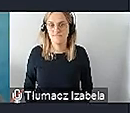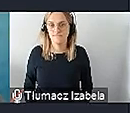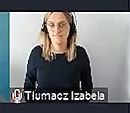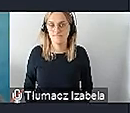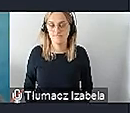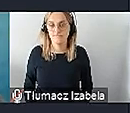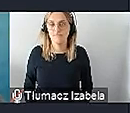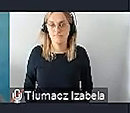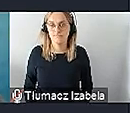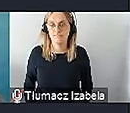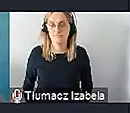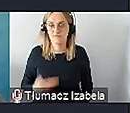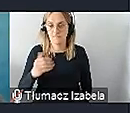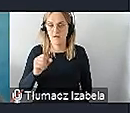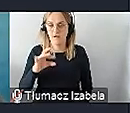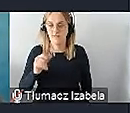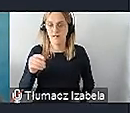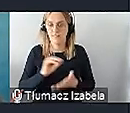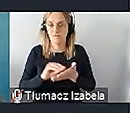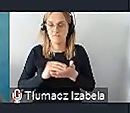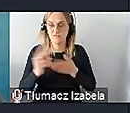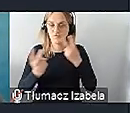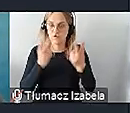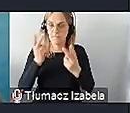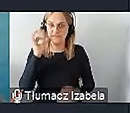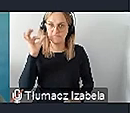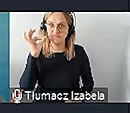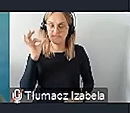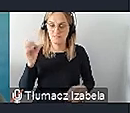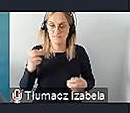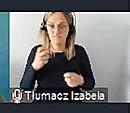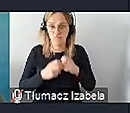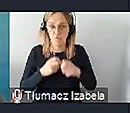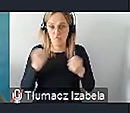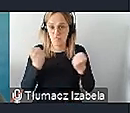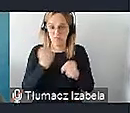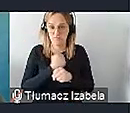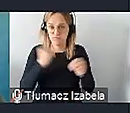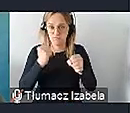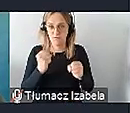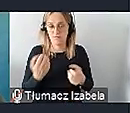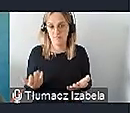Ale pani Magdalena pisze, że szukamy specjalisty. Jeżeli problem jest bombą, to potrzebujemy sapera.